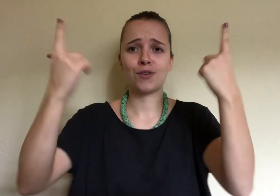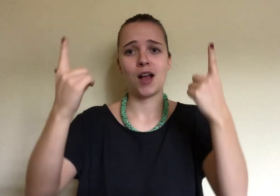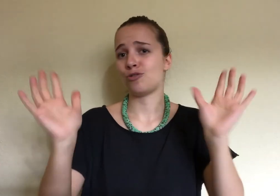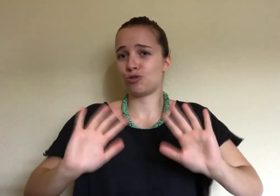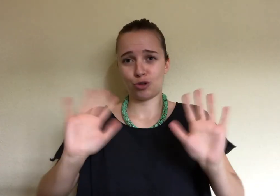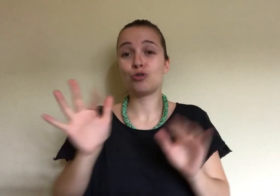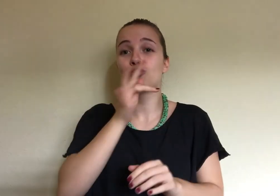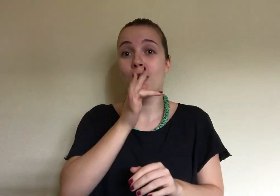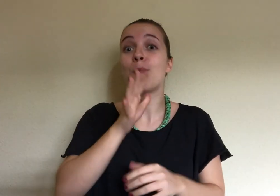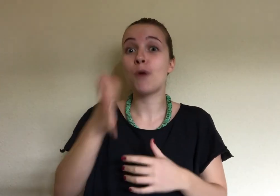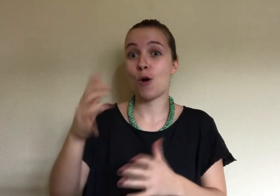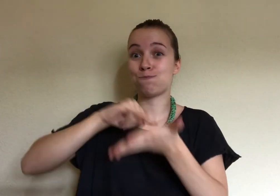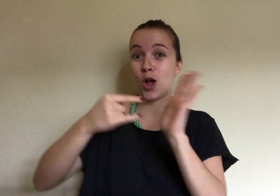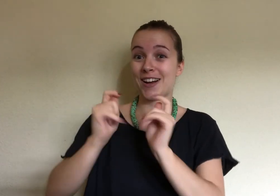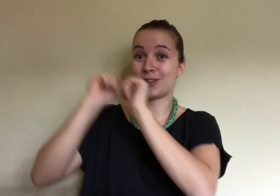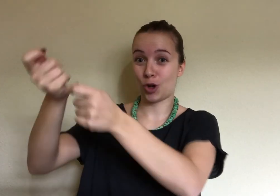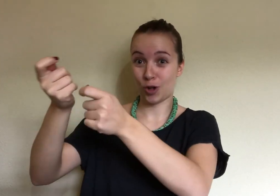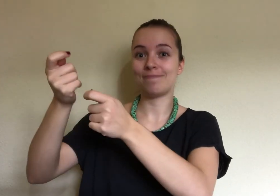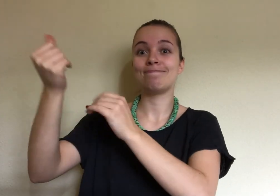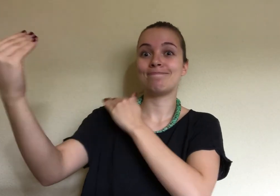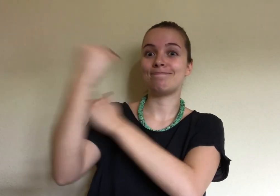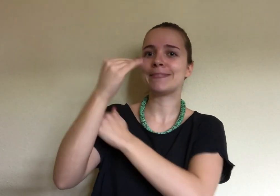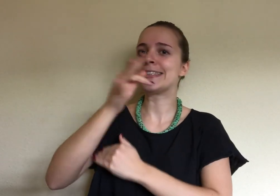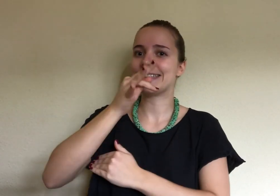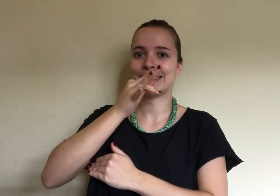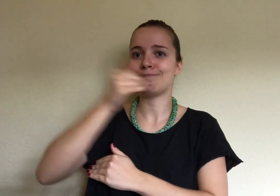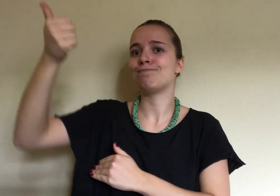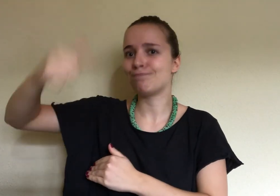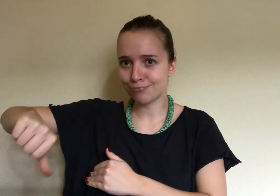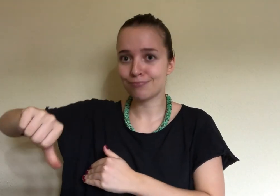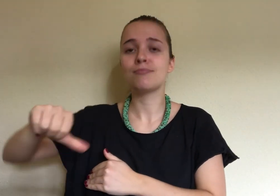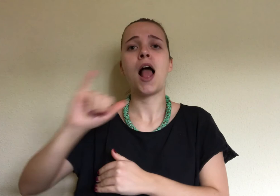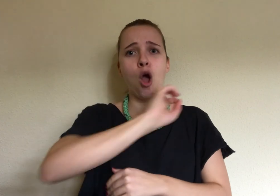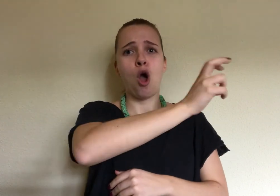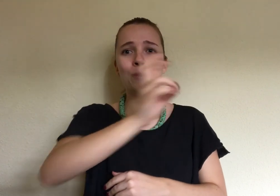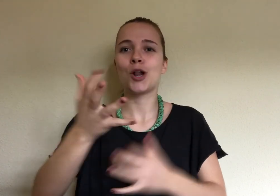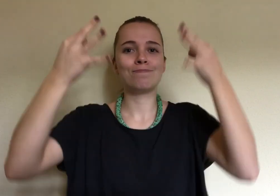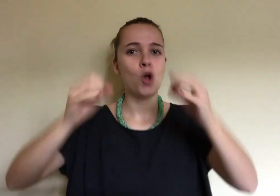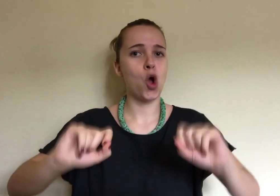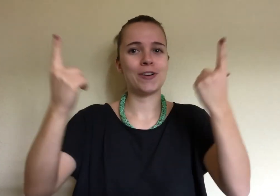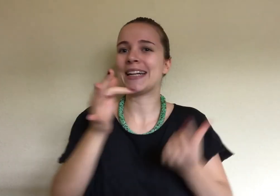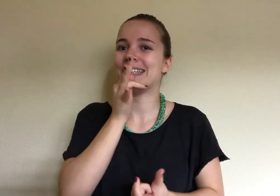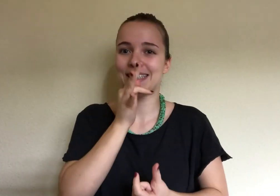Todavía no disponemos del programa oficial, ya que están a la espera de cerrar subvenciones.